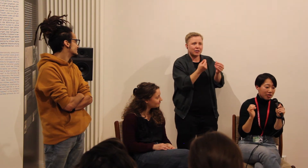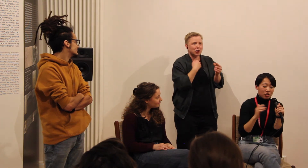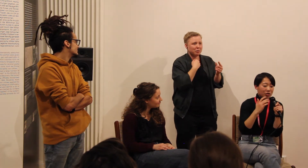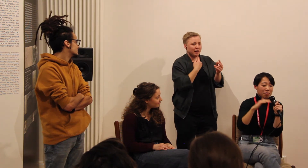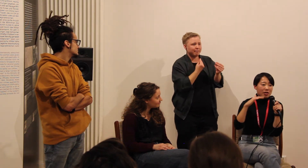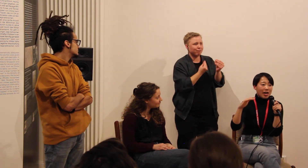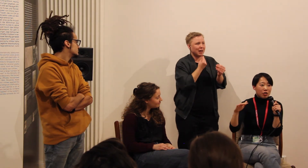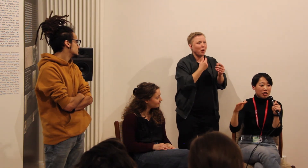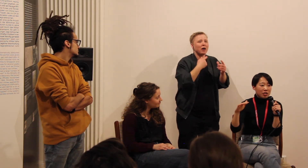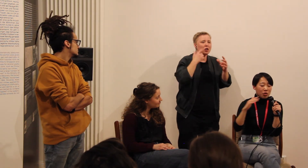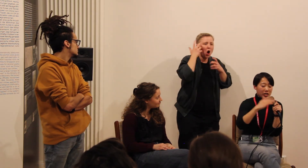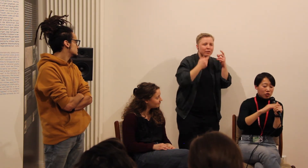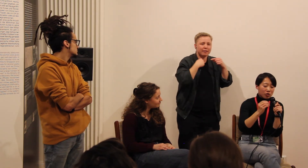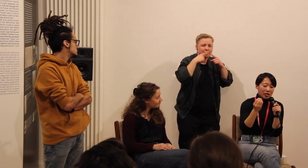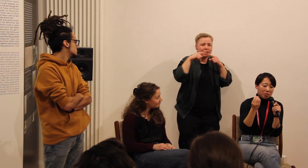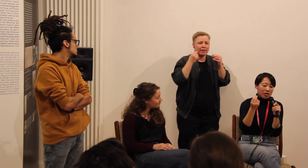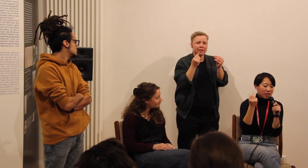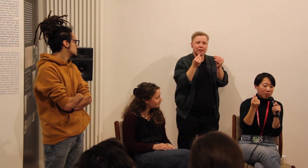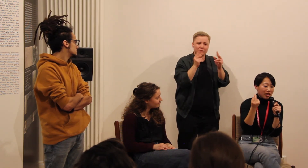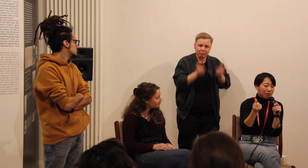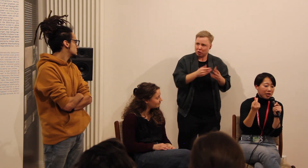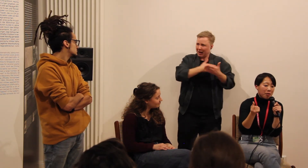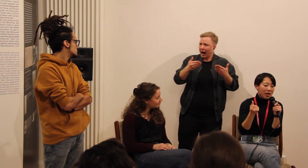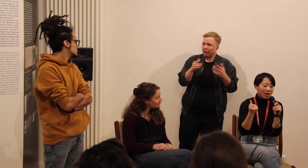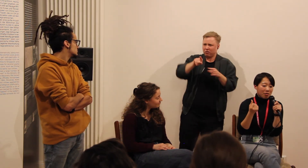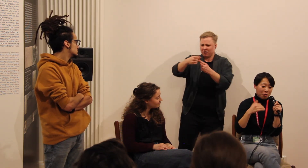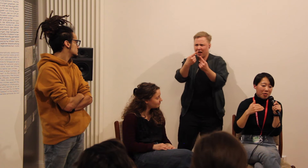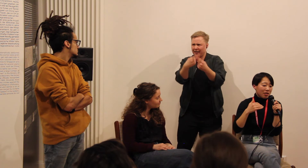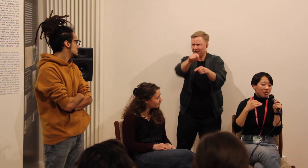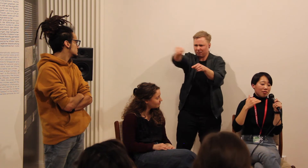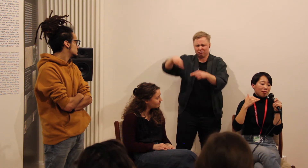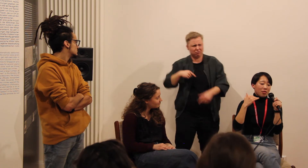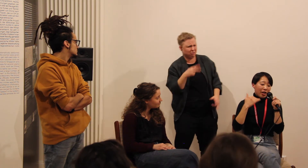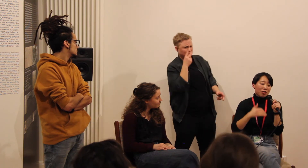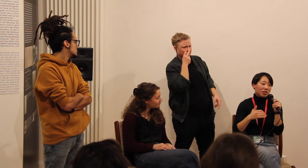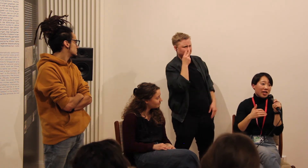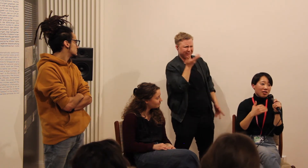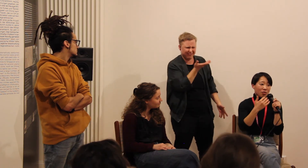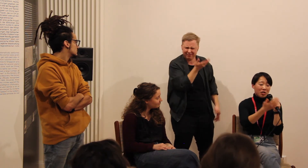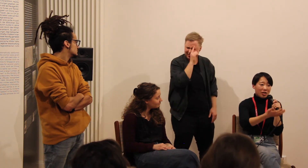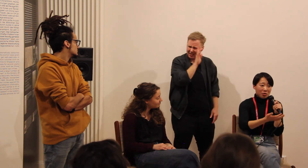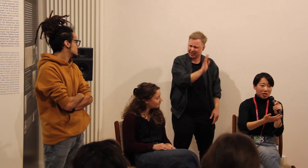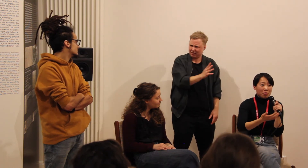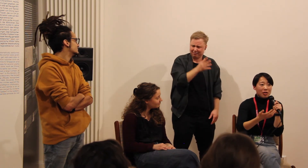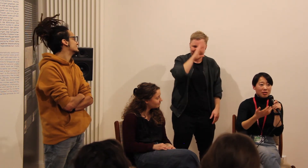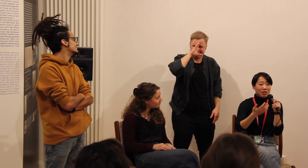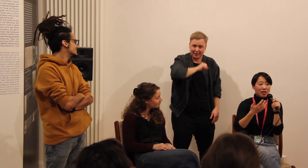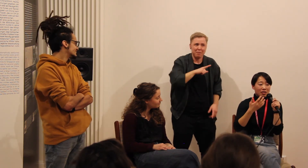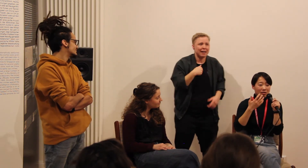für viele sind es keine Sätze, aber ich verstehe was sie damit meinen.